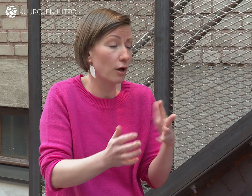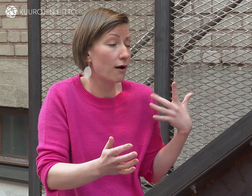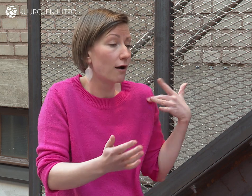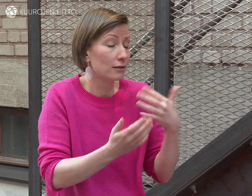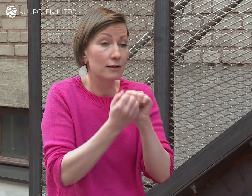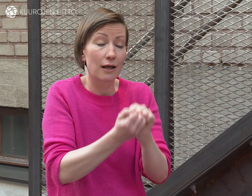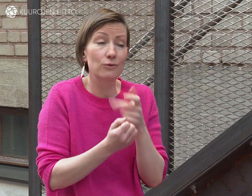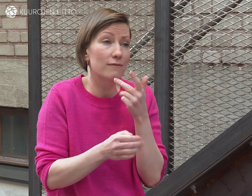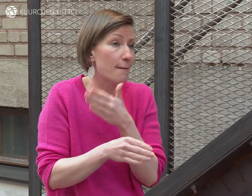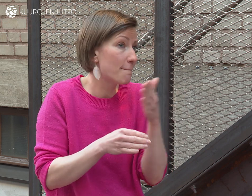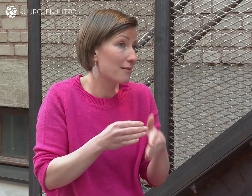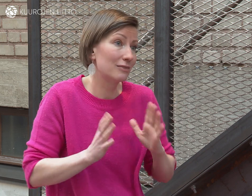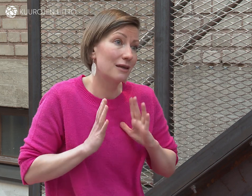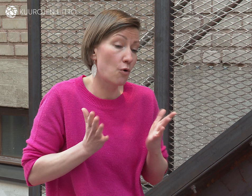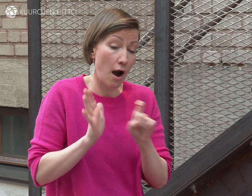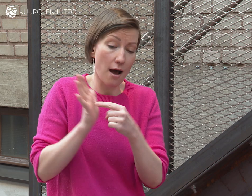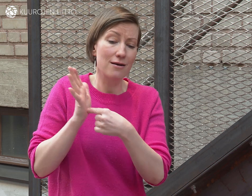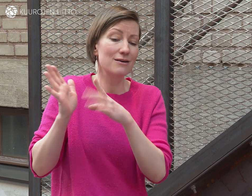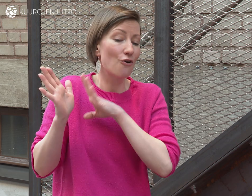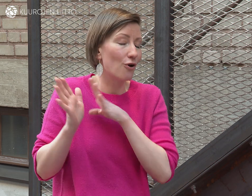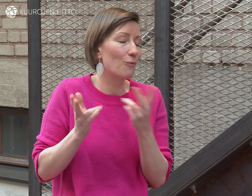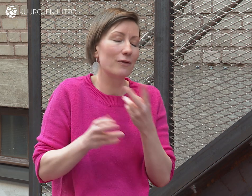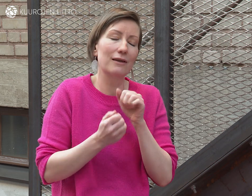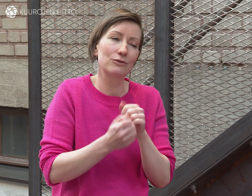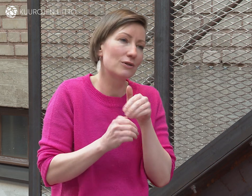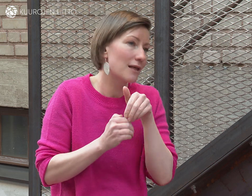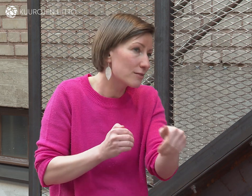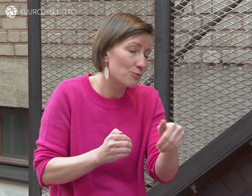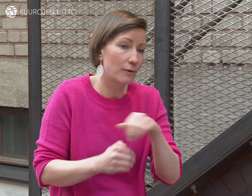Palvelu on laissa, mutta taistelu jatkuu edelleen.